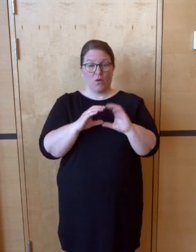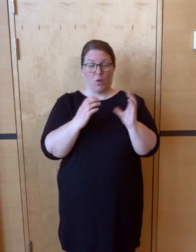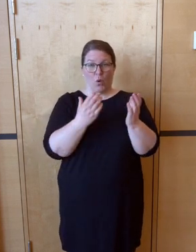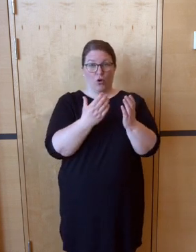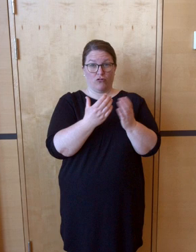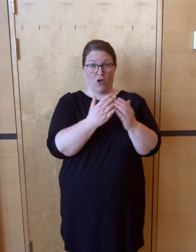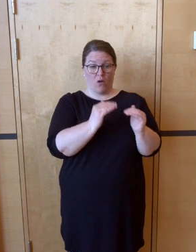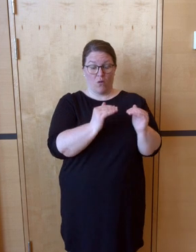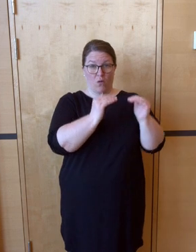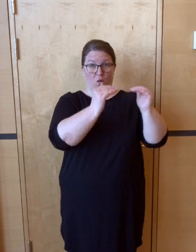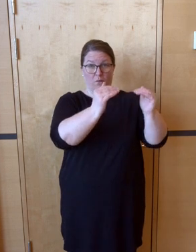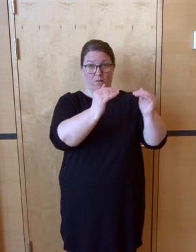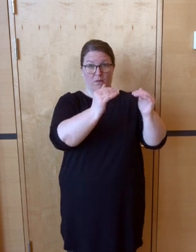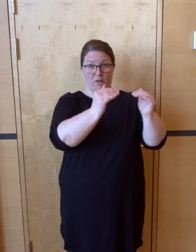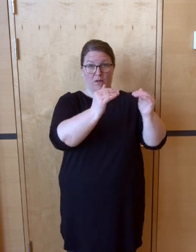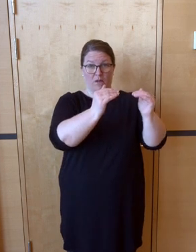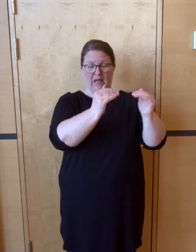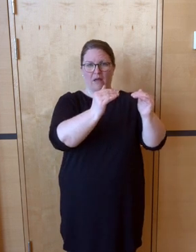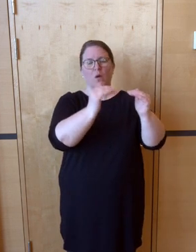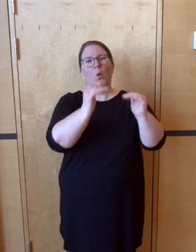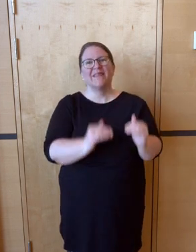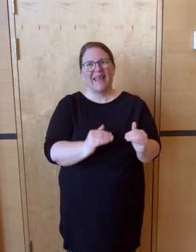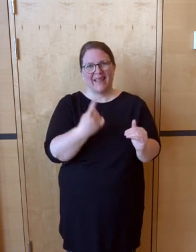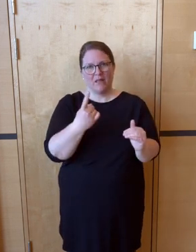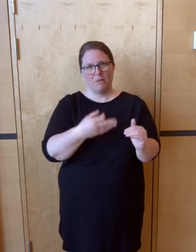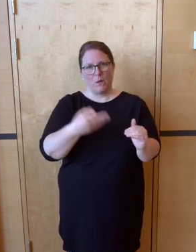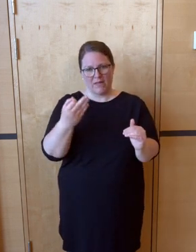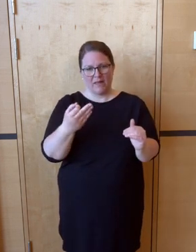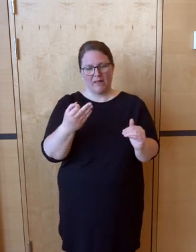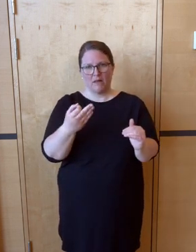Vilket är lite grann eller går ner med 1 % som man kan ha bevaka litegrann